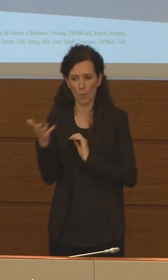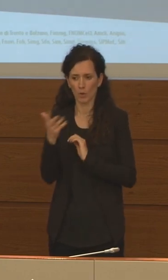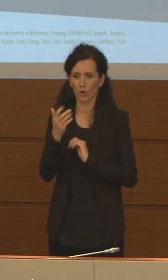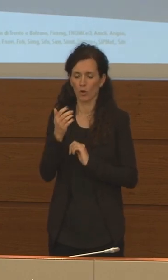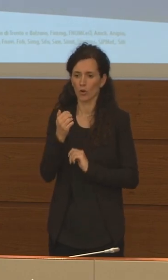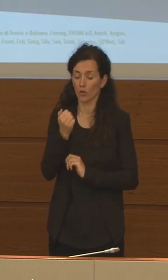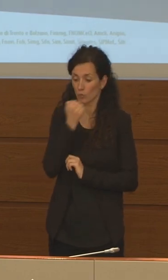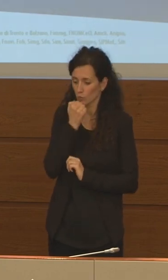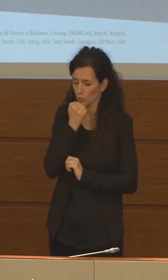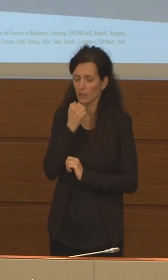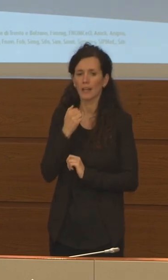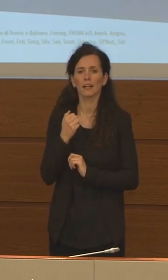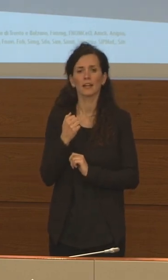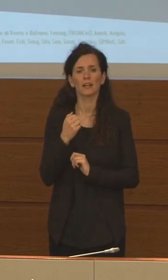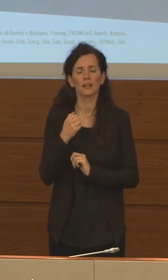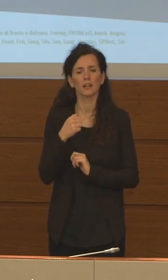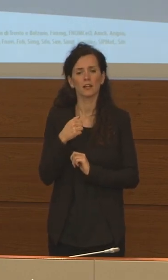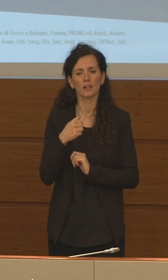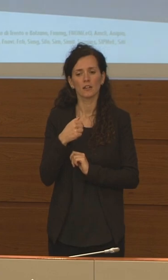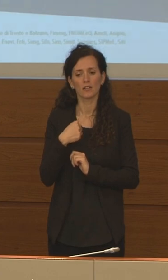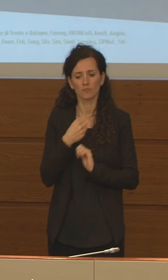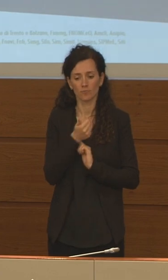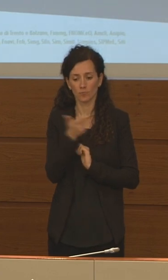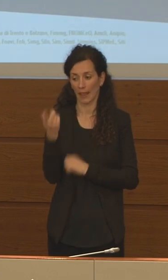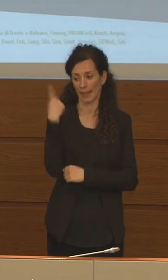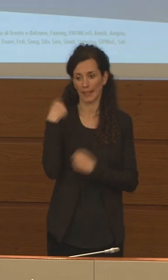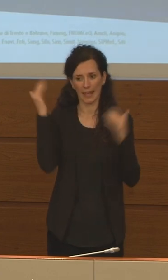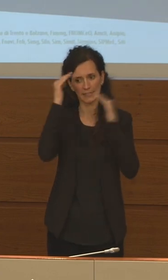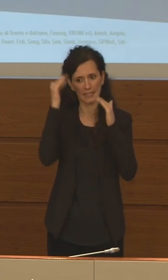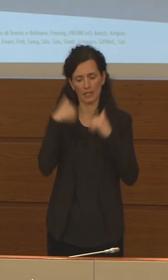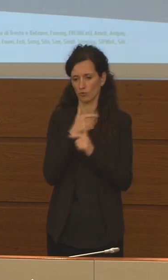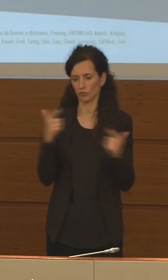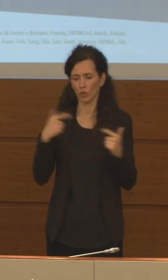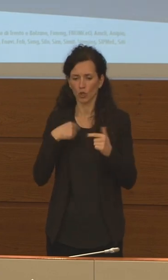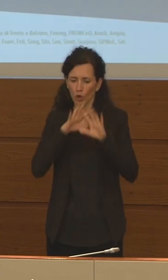Io il dato di ieri sera non ce l'ho, io ho il dato complessivo al 9%